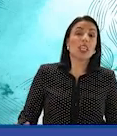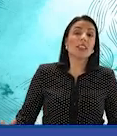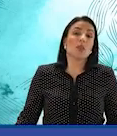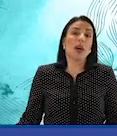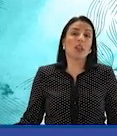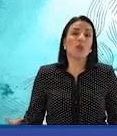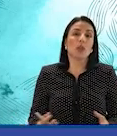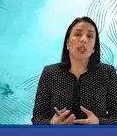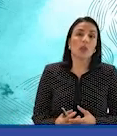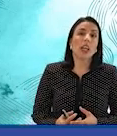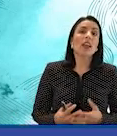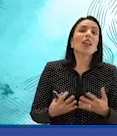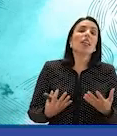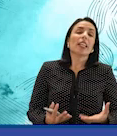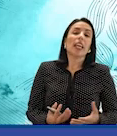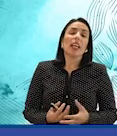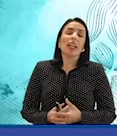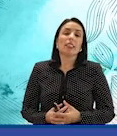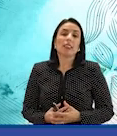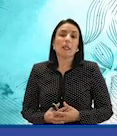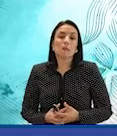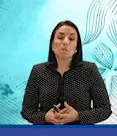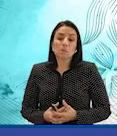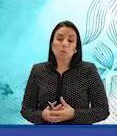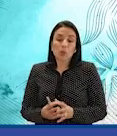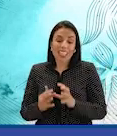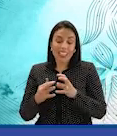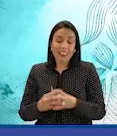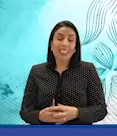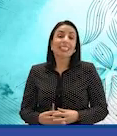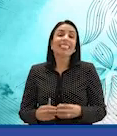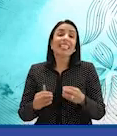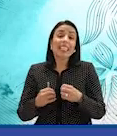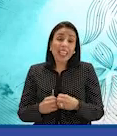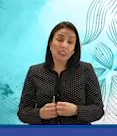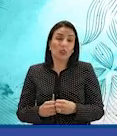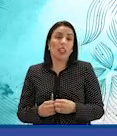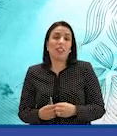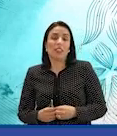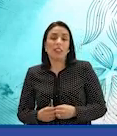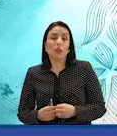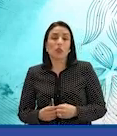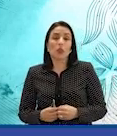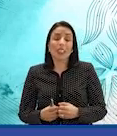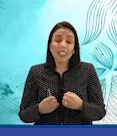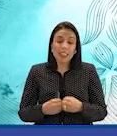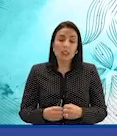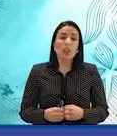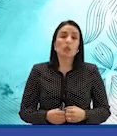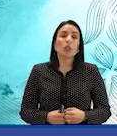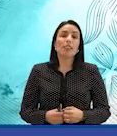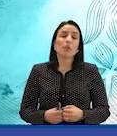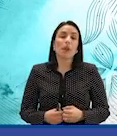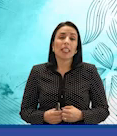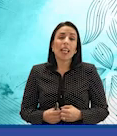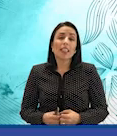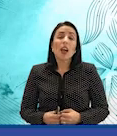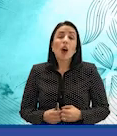y ese marco plurianual que debe de existir dentro de las instituciones, dentro de las municipalidades